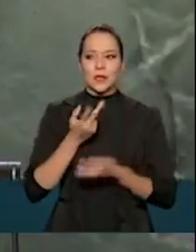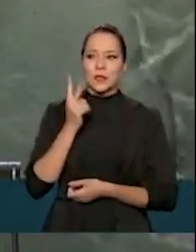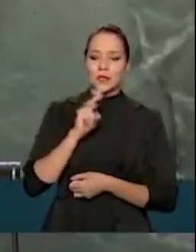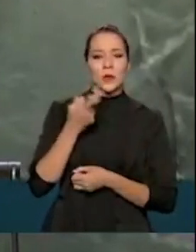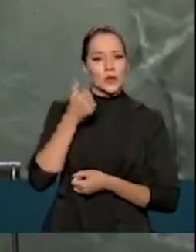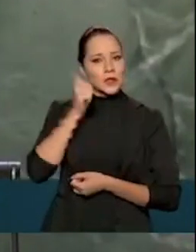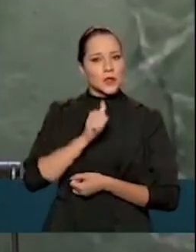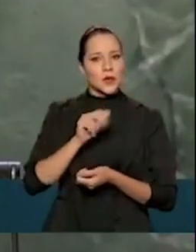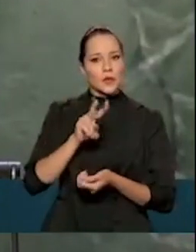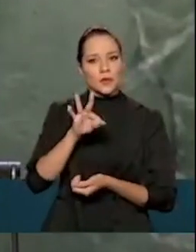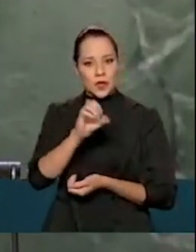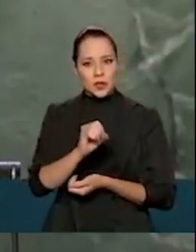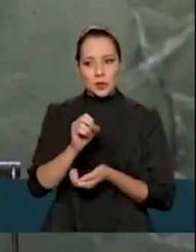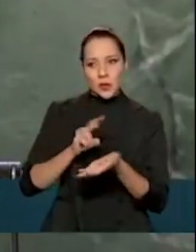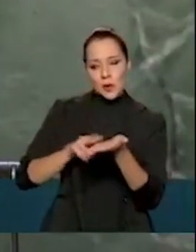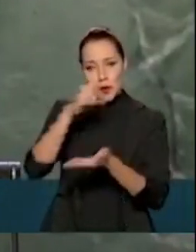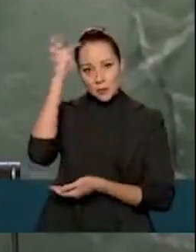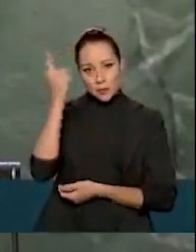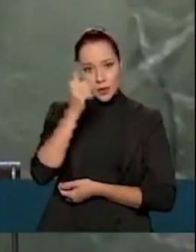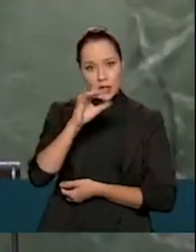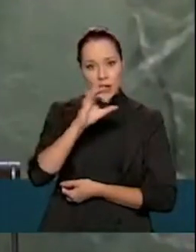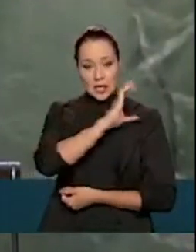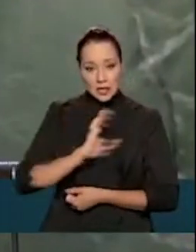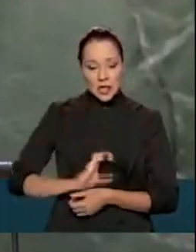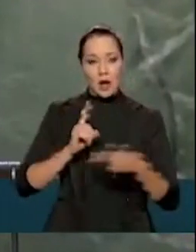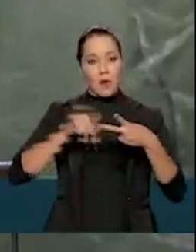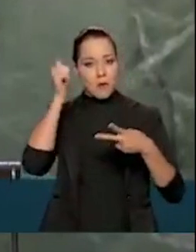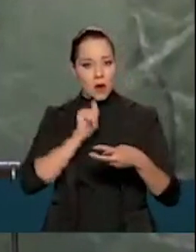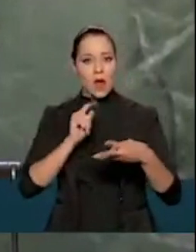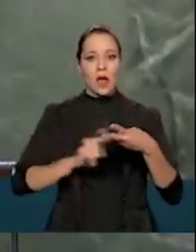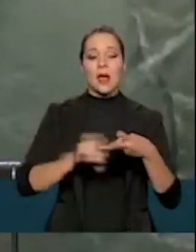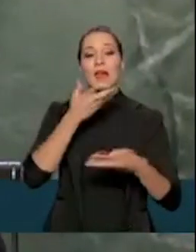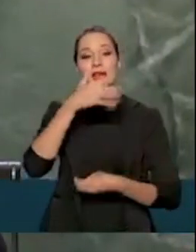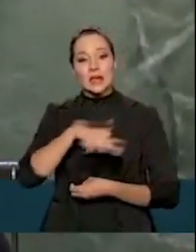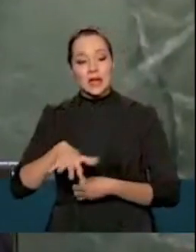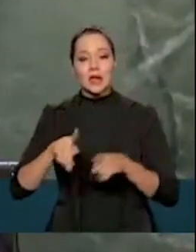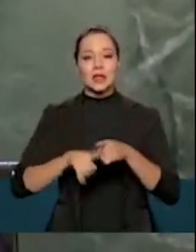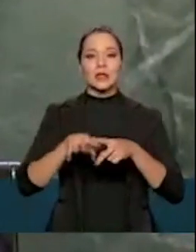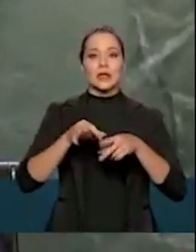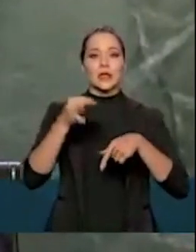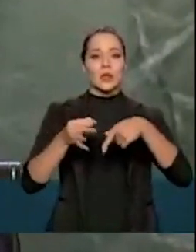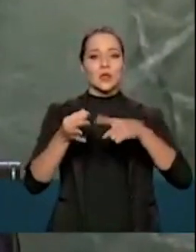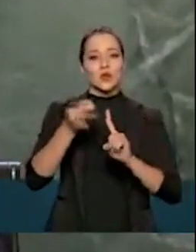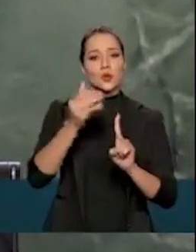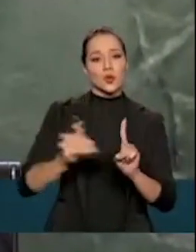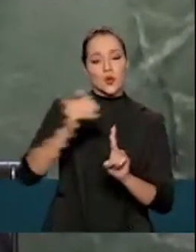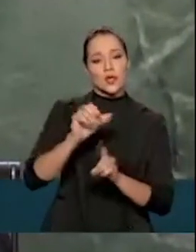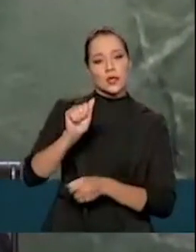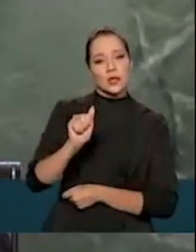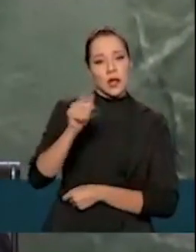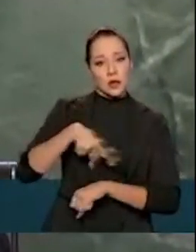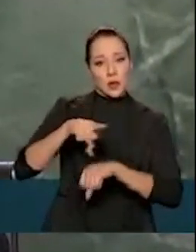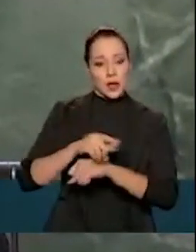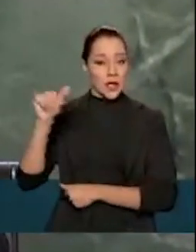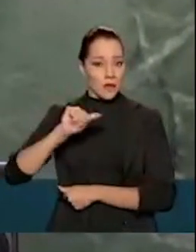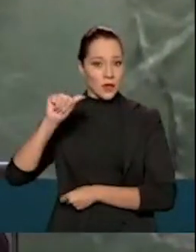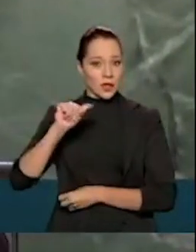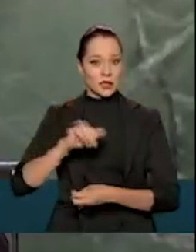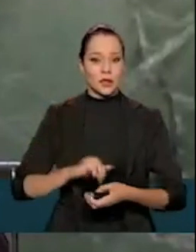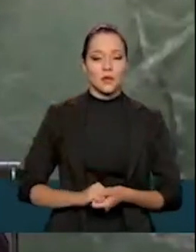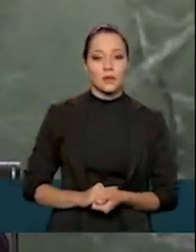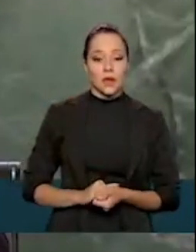humanitário para cristãos mulheres crianças e juízes afegãos e nesses 20 anos duas atentados